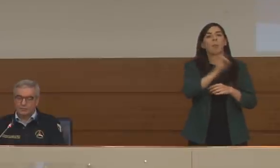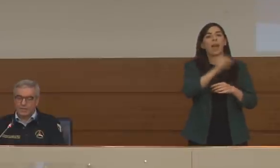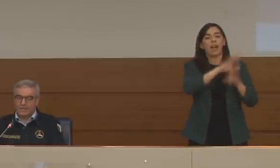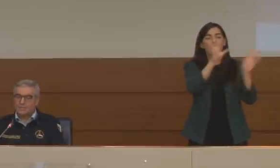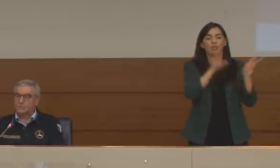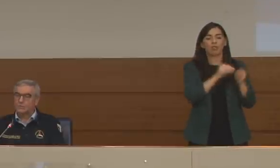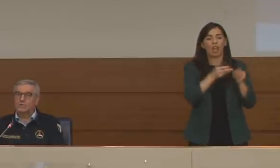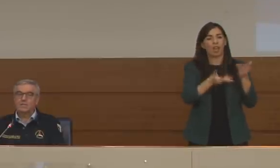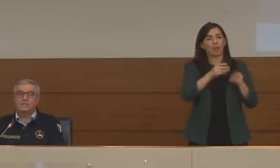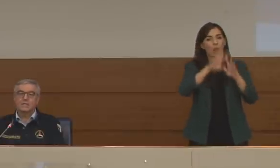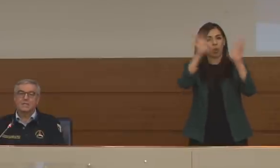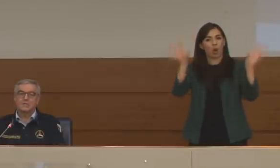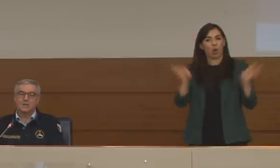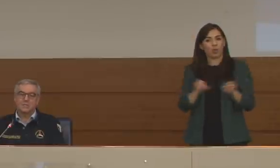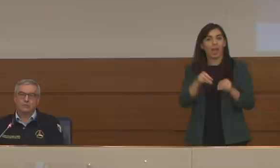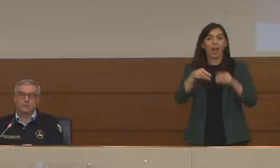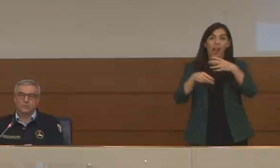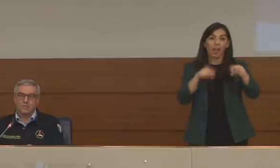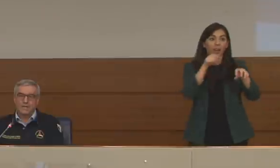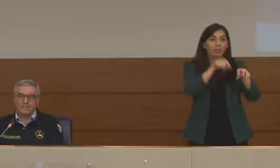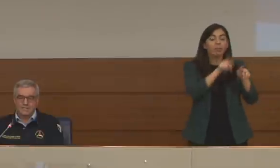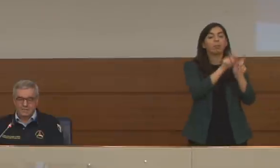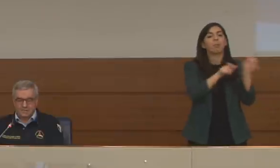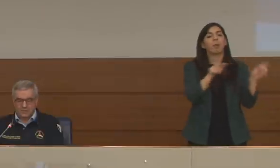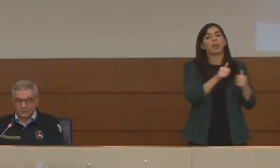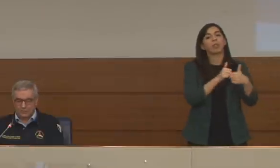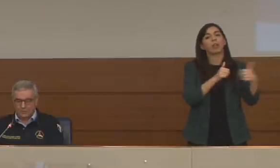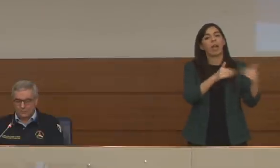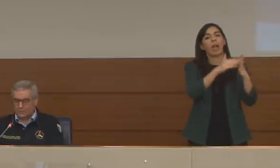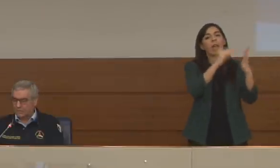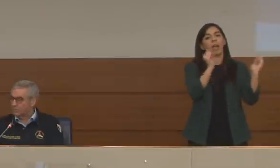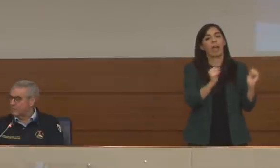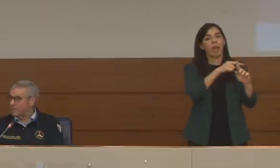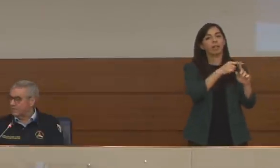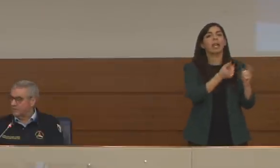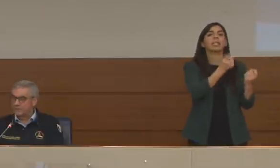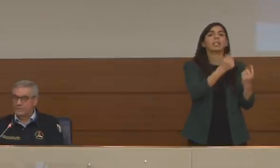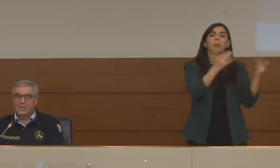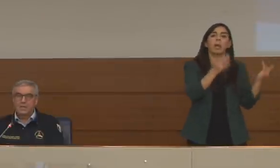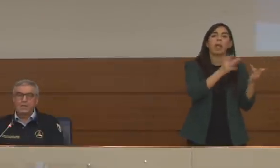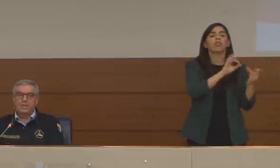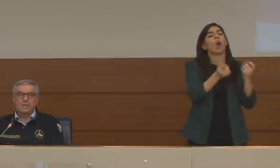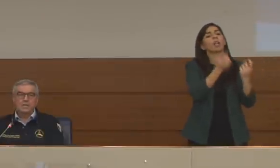sono in isolamento domiciliare senza sintomi o con sintomi lievi.